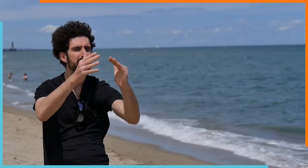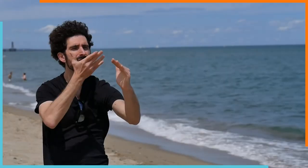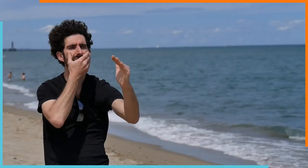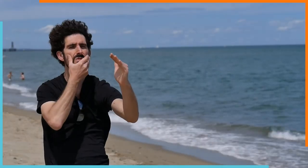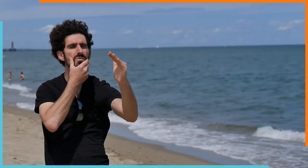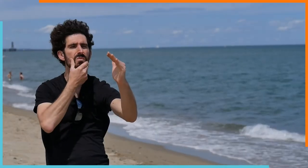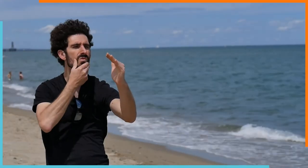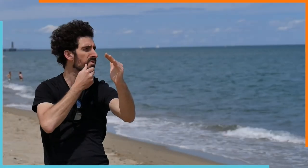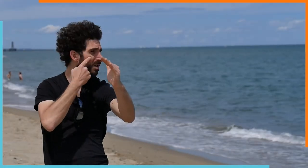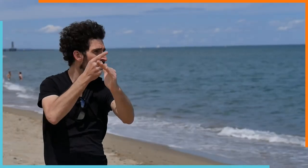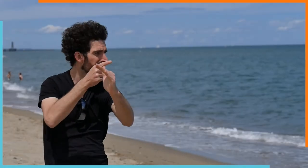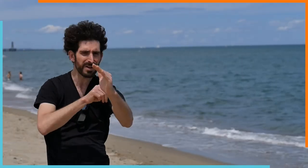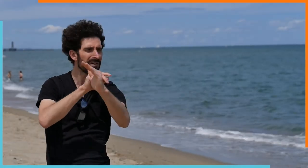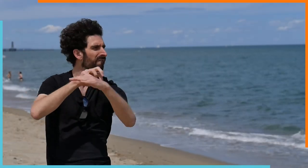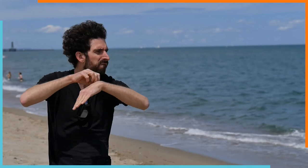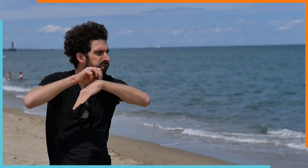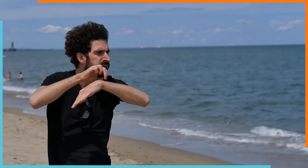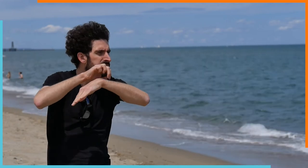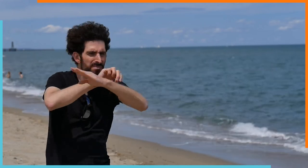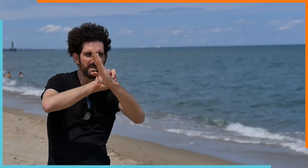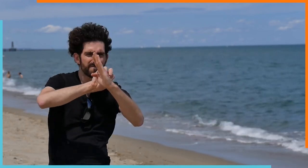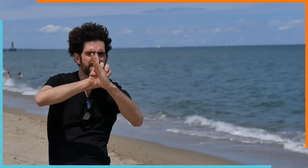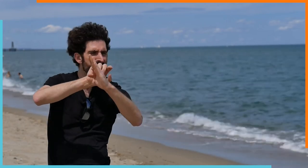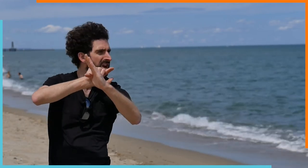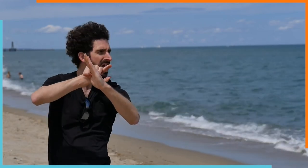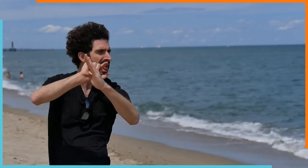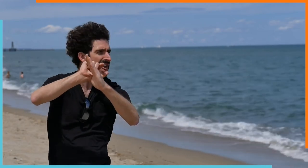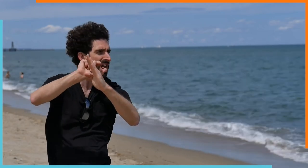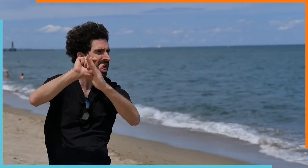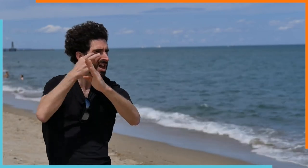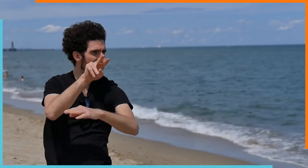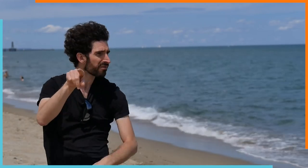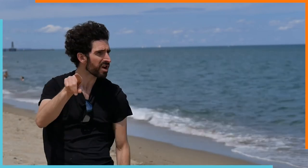C'est beauuuu. Au fait, t'as vu les fourmis dessus ? Tu les vois ?